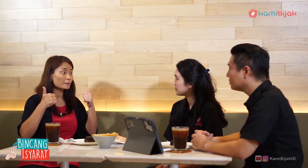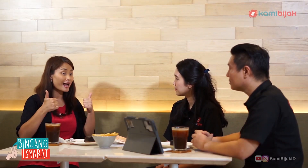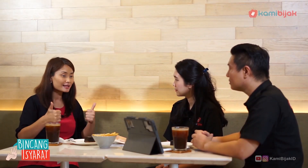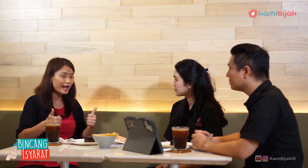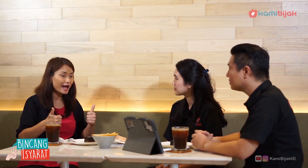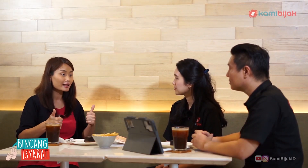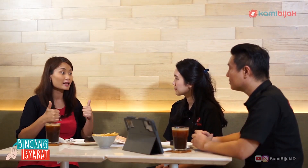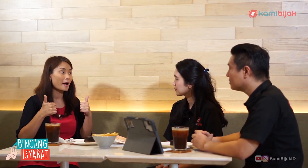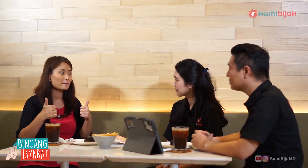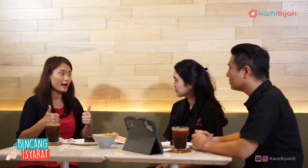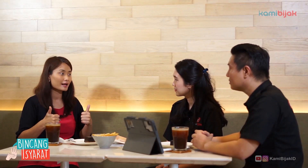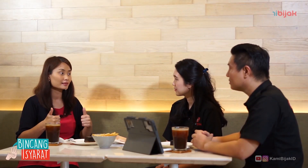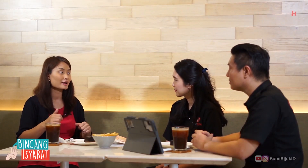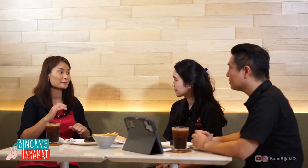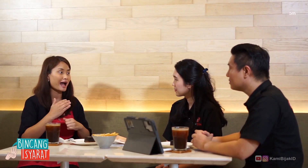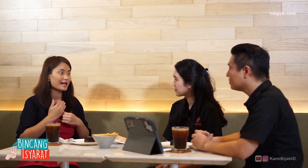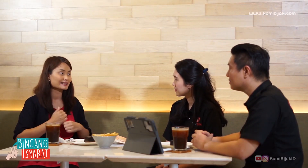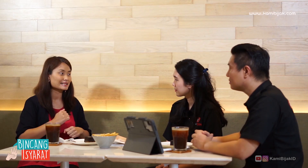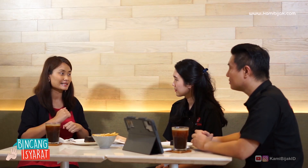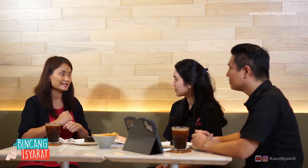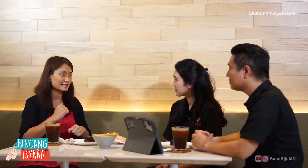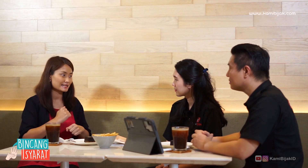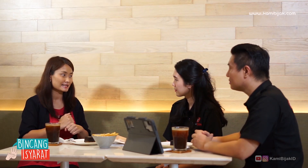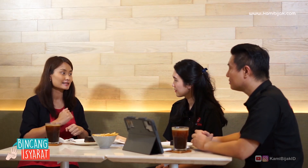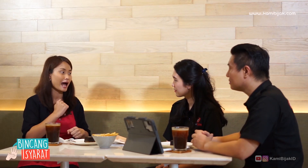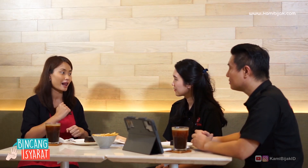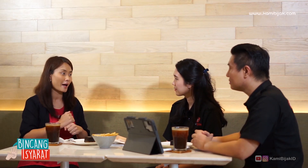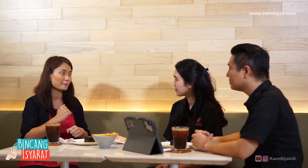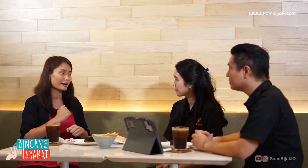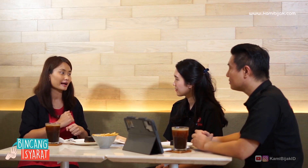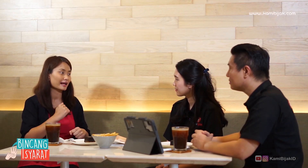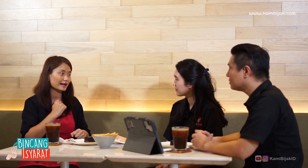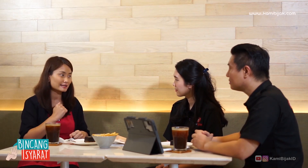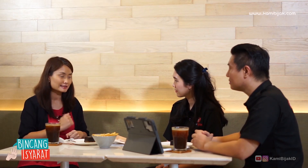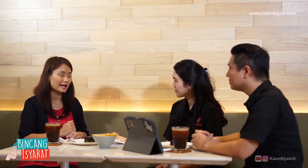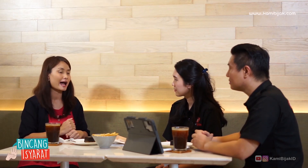supaya dapat mandiri dalam bekerja